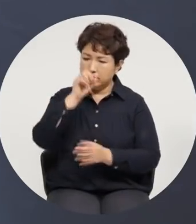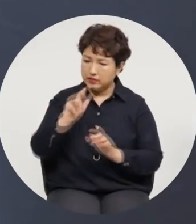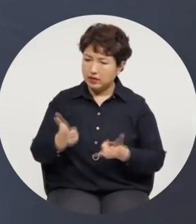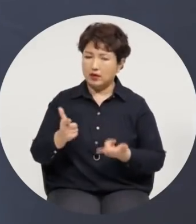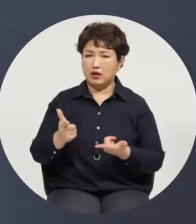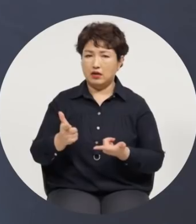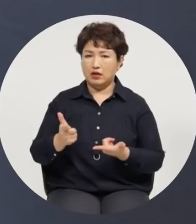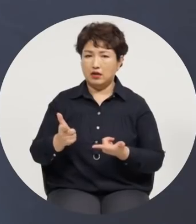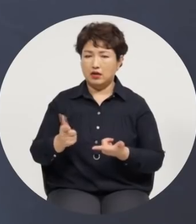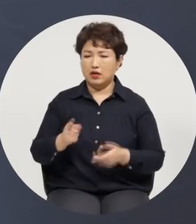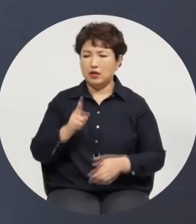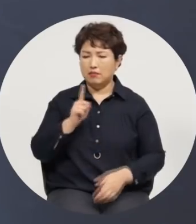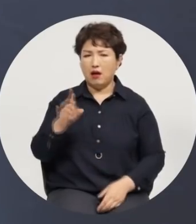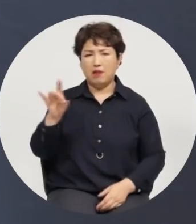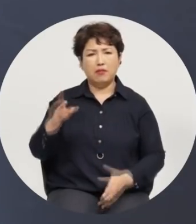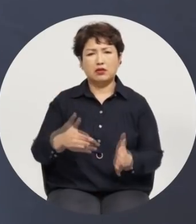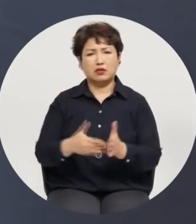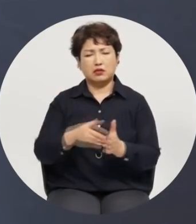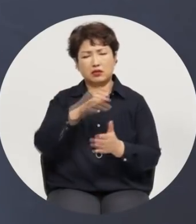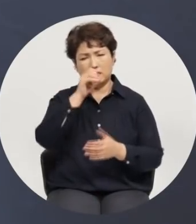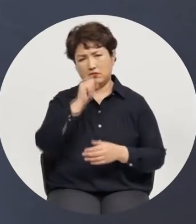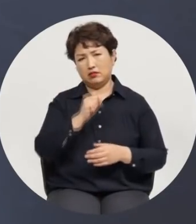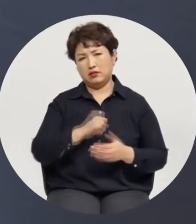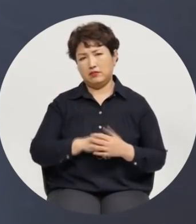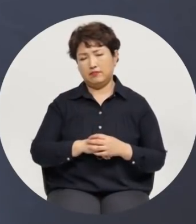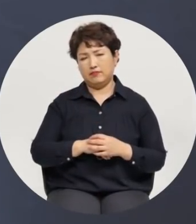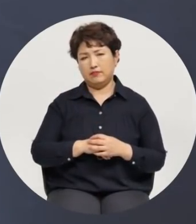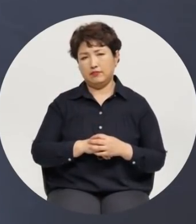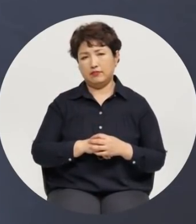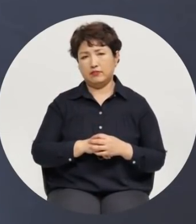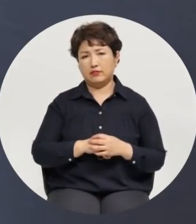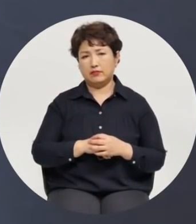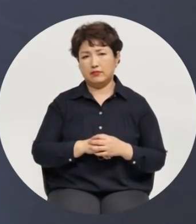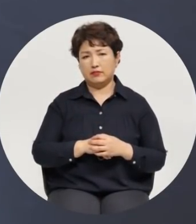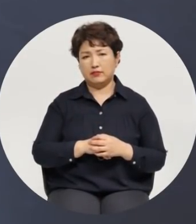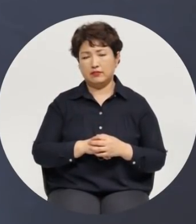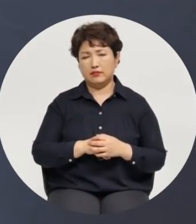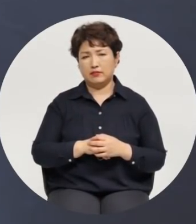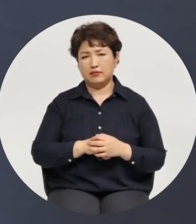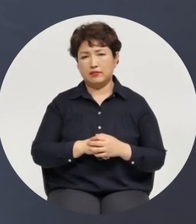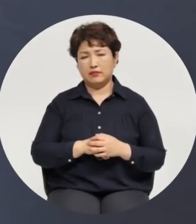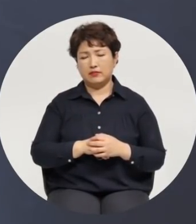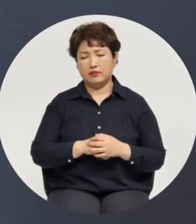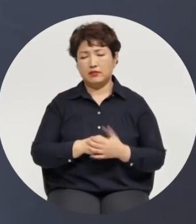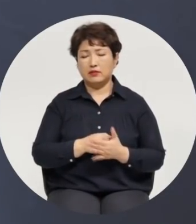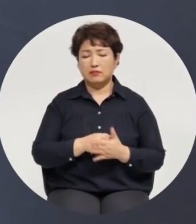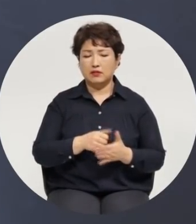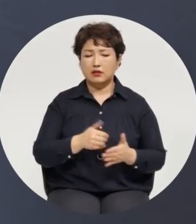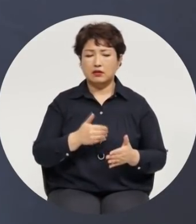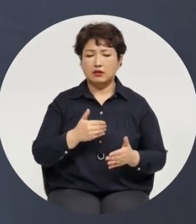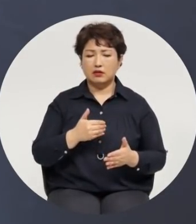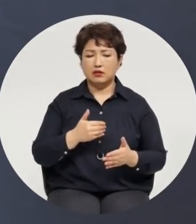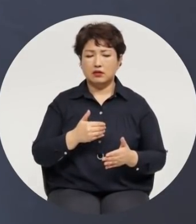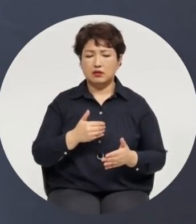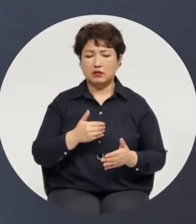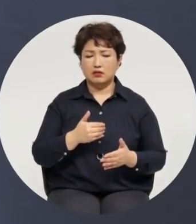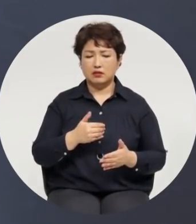이렇게 딱! 말하고 안 해 줘야 합니다 그렇게 본인이 본인 인생을